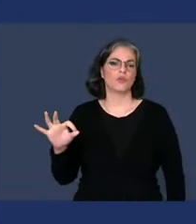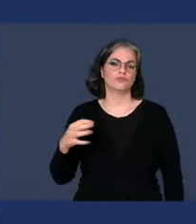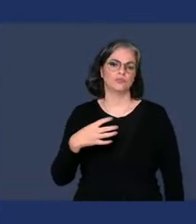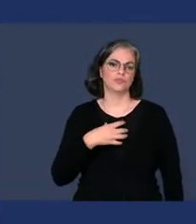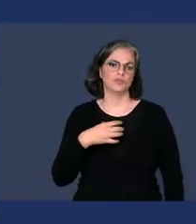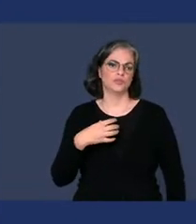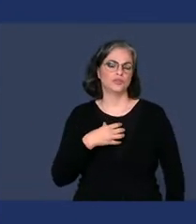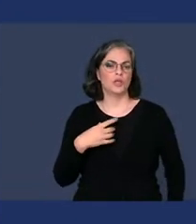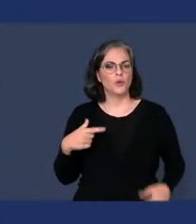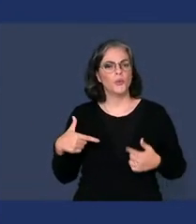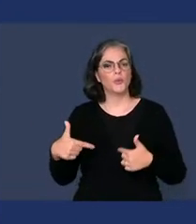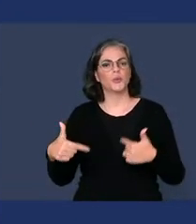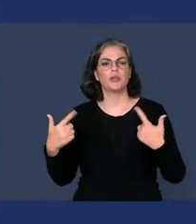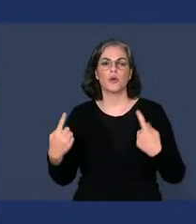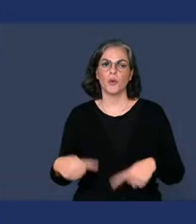É A MELHOR FORMA DE SE